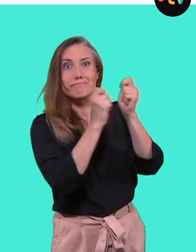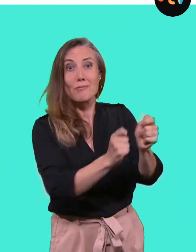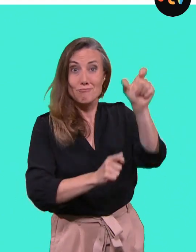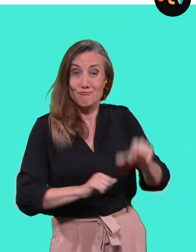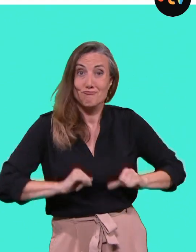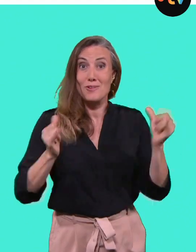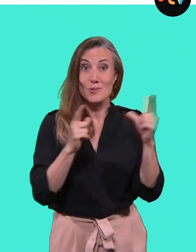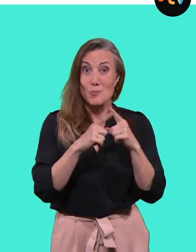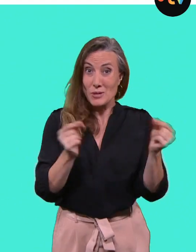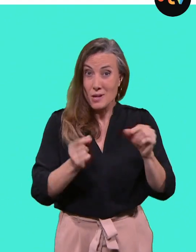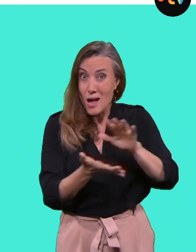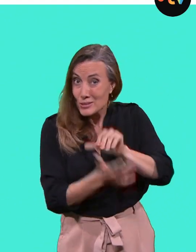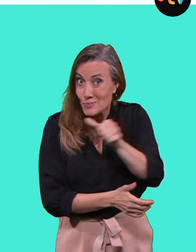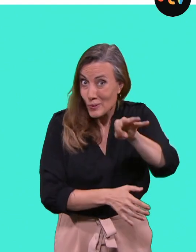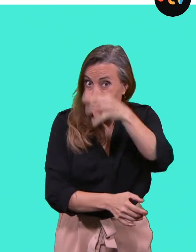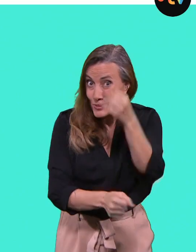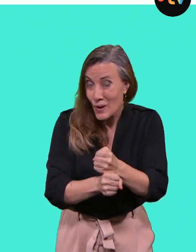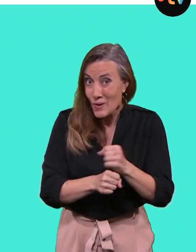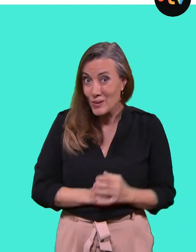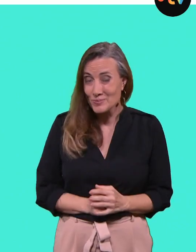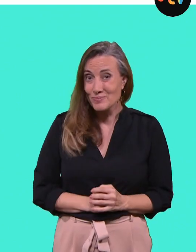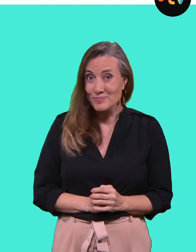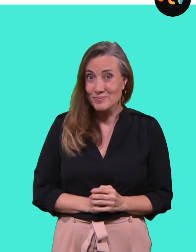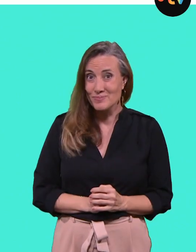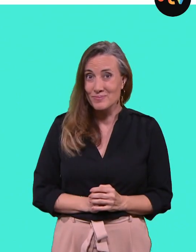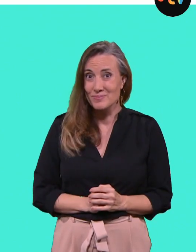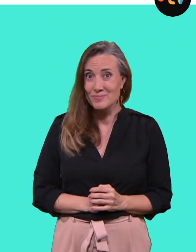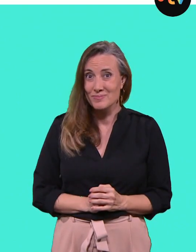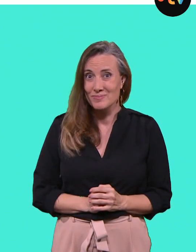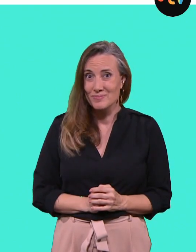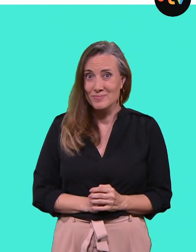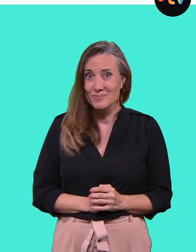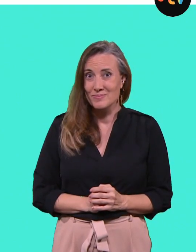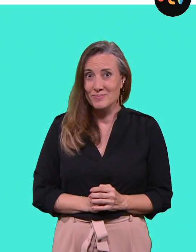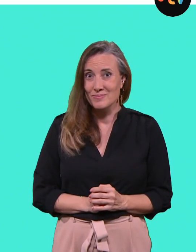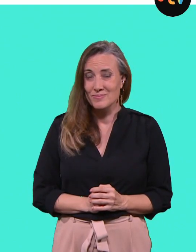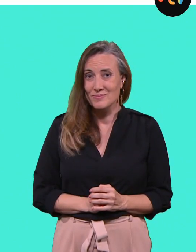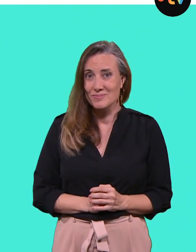La médaille d'or a été remportée par une skateuse japonaise âgée seulement de 14 ans